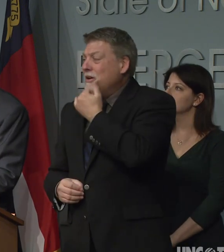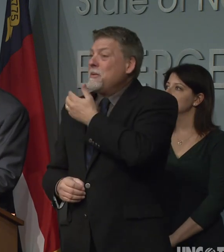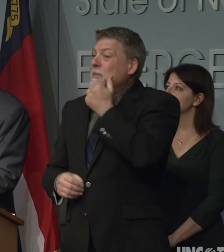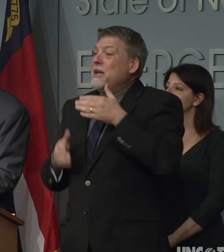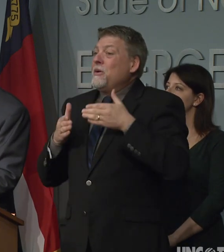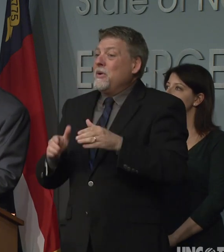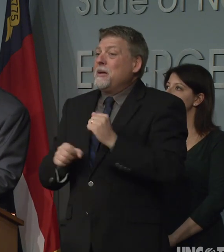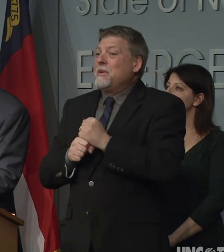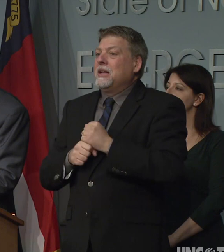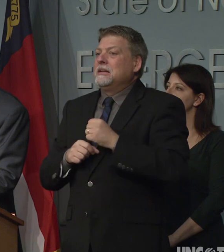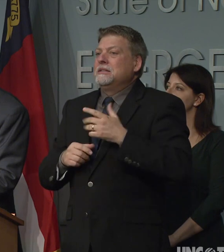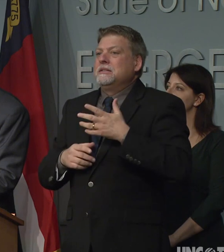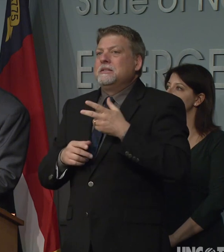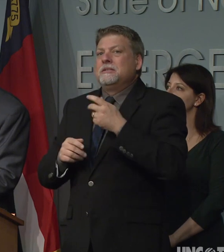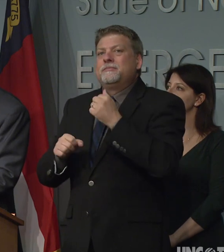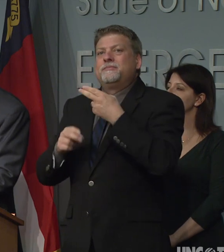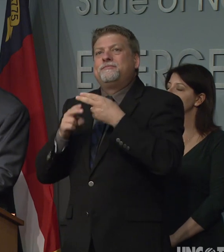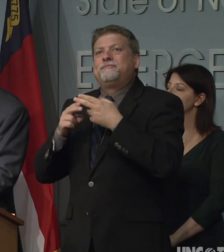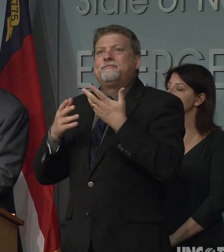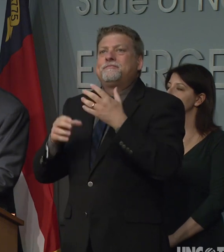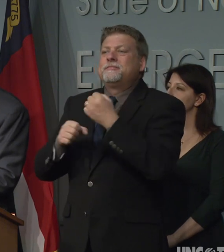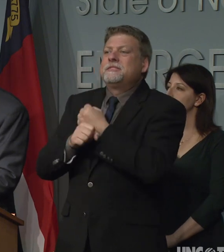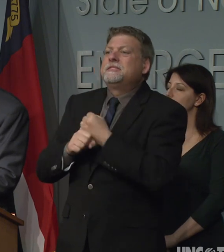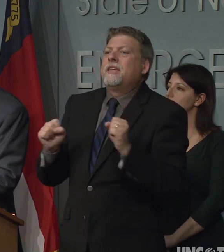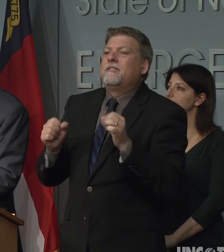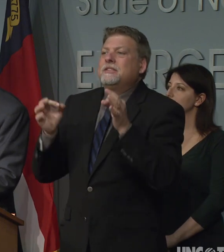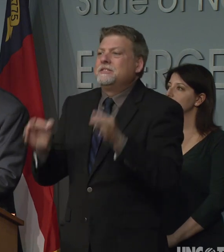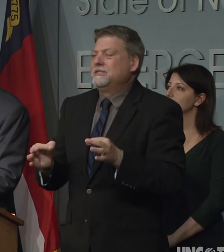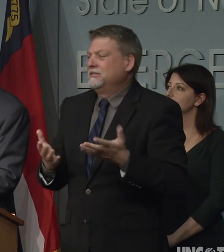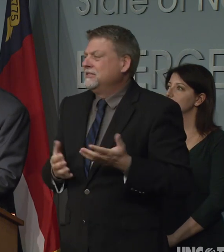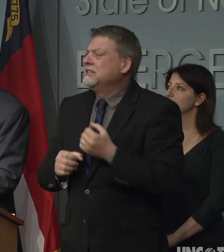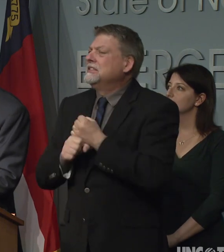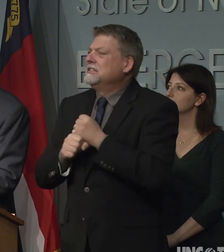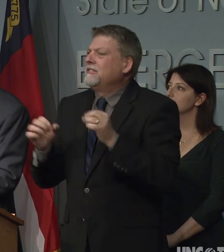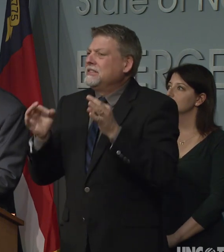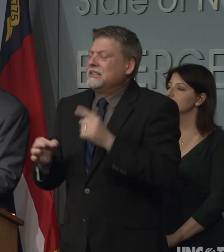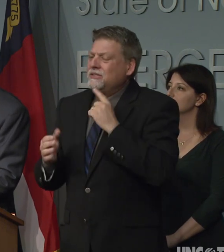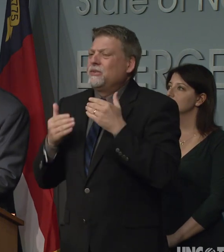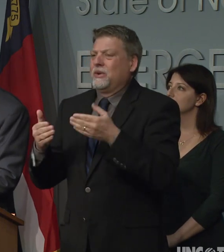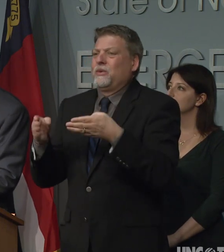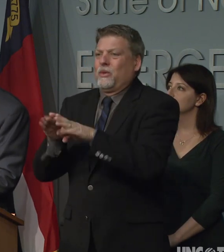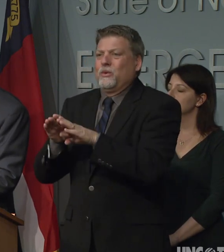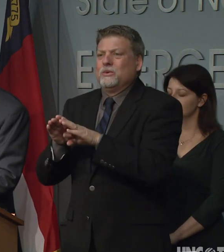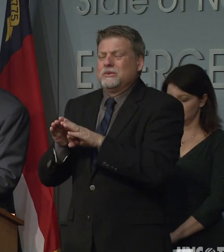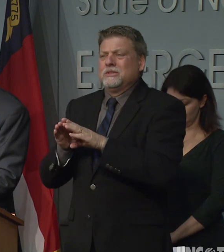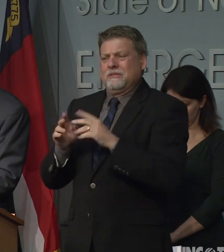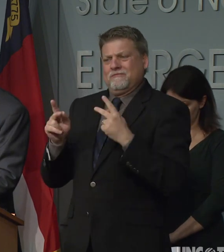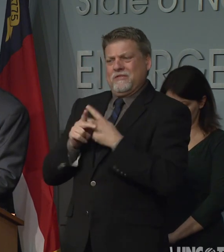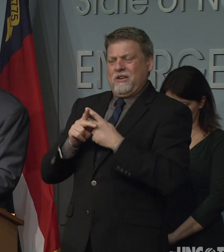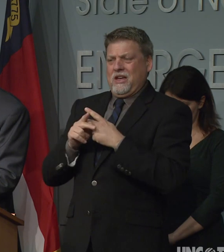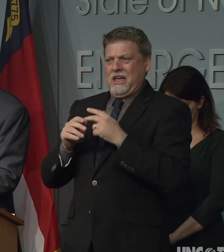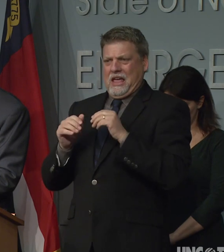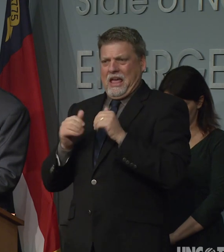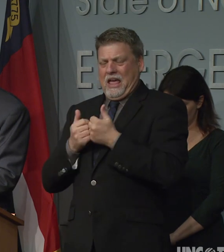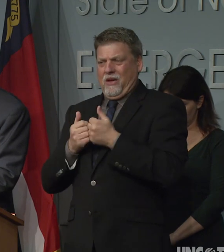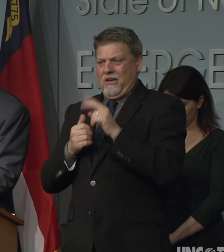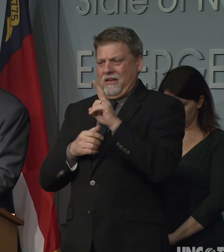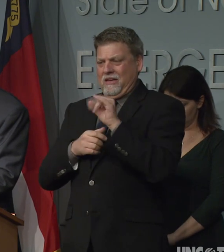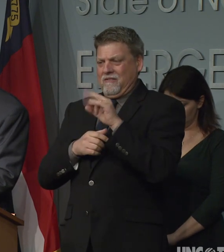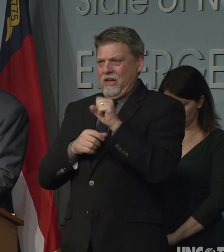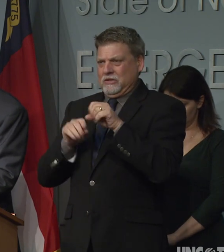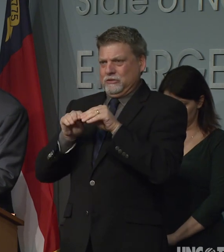de tener precaución y tomar este period de dos semanas y ver en dónde nos encontramos con la pandemia en este Estado